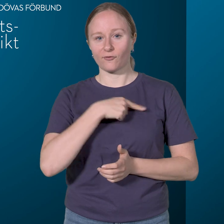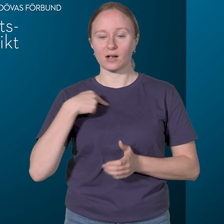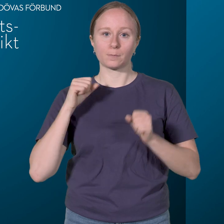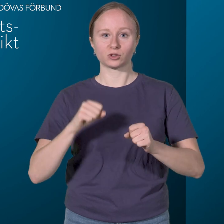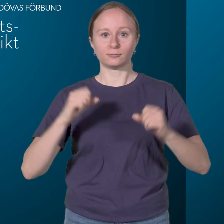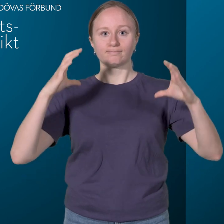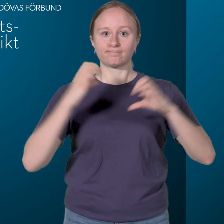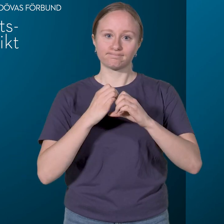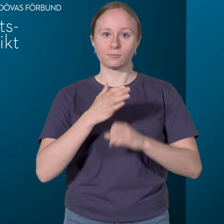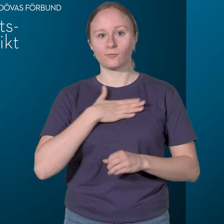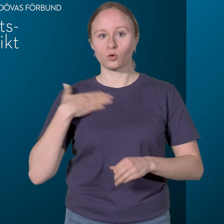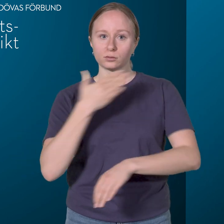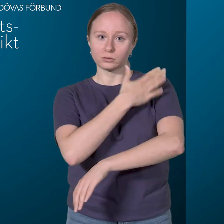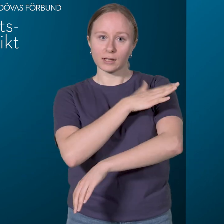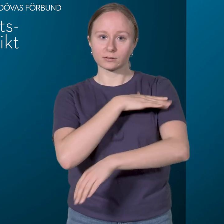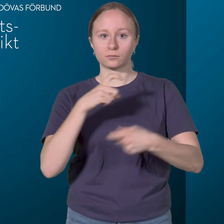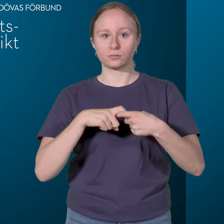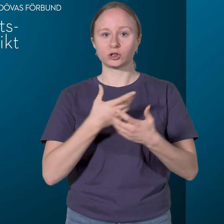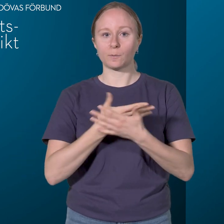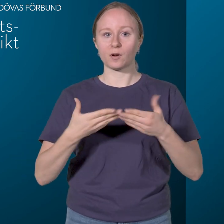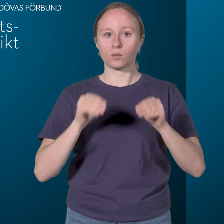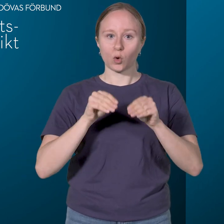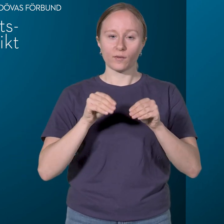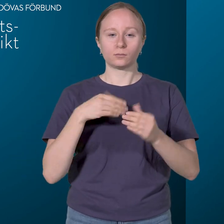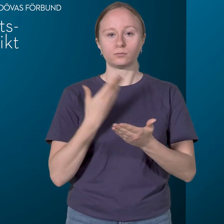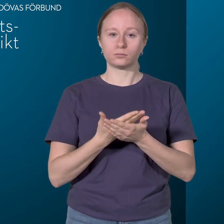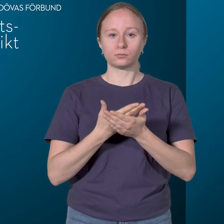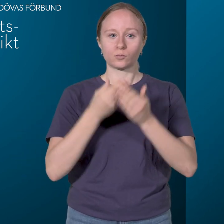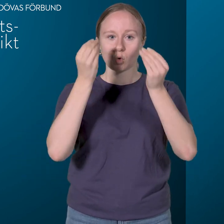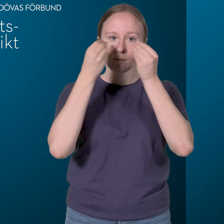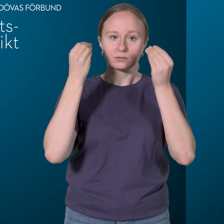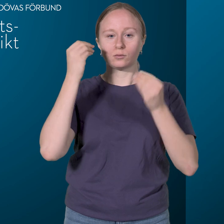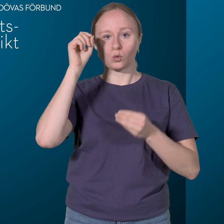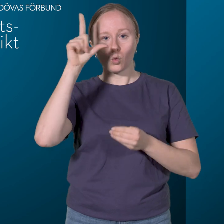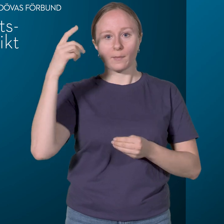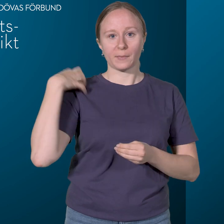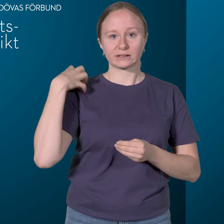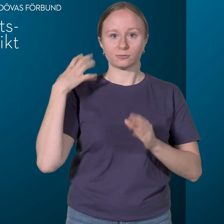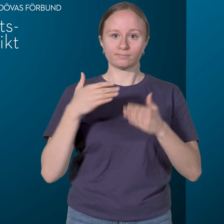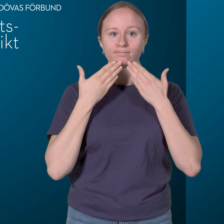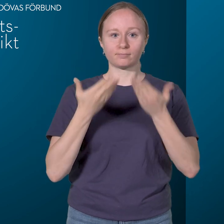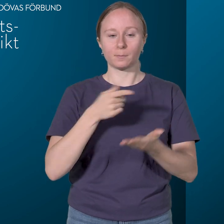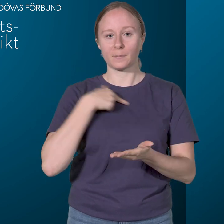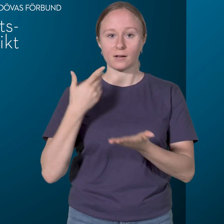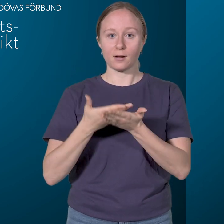Vi måste dra ner våra tjänster inom språkrådgivningen - eftersom Undervisnings- och kulturministeriet beviljat oss -